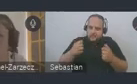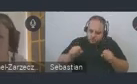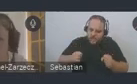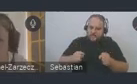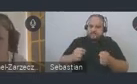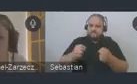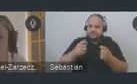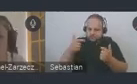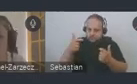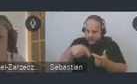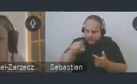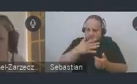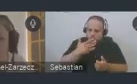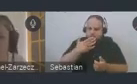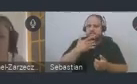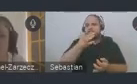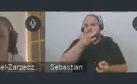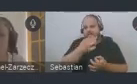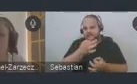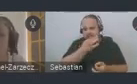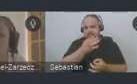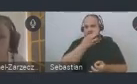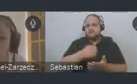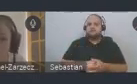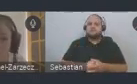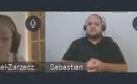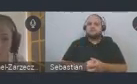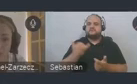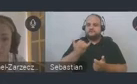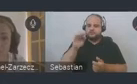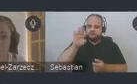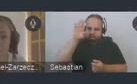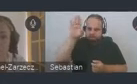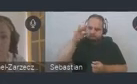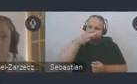żeby oni mówili, żeby pytali, żeby zgłaszali swoje potrzeby.